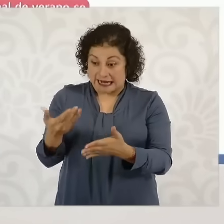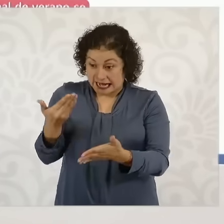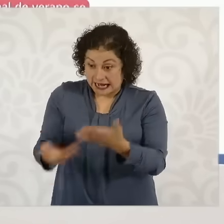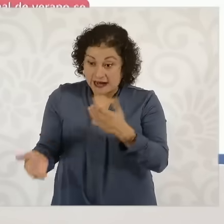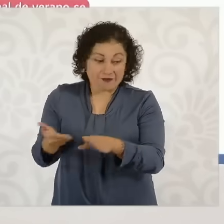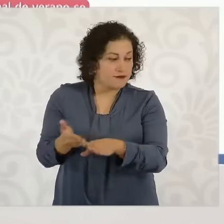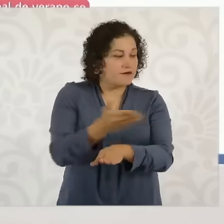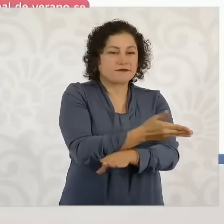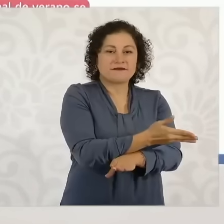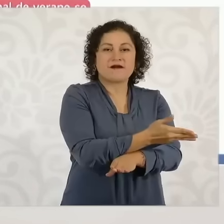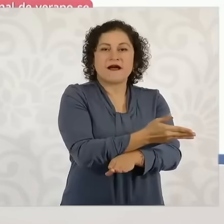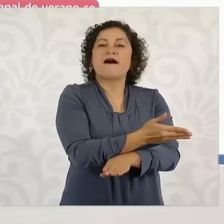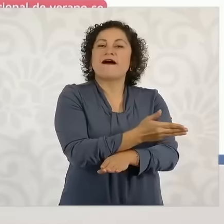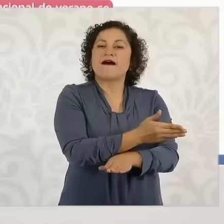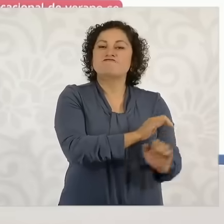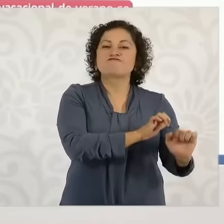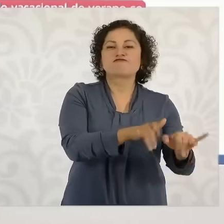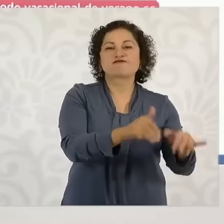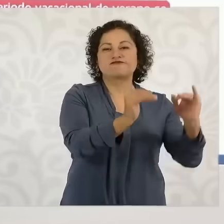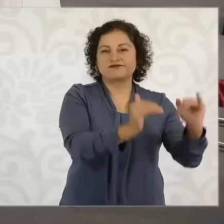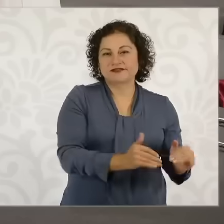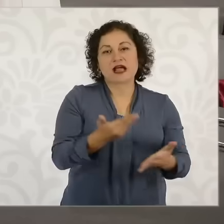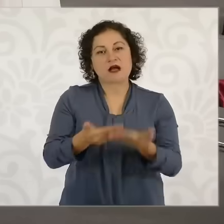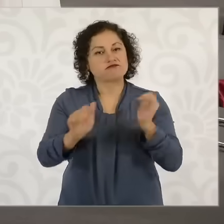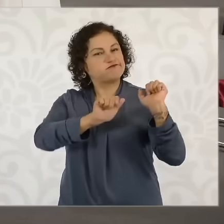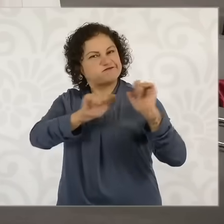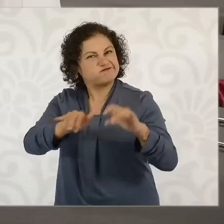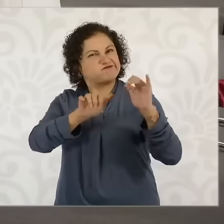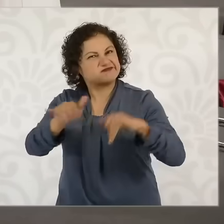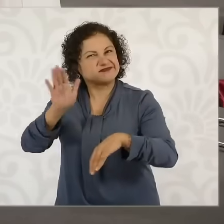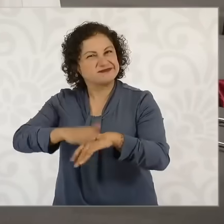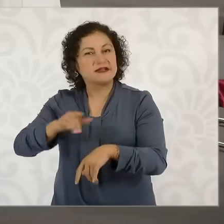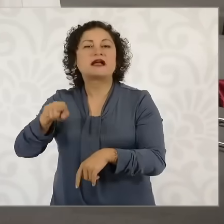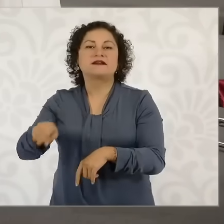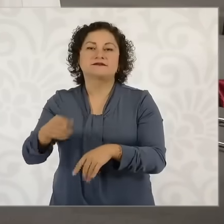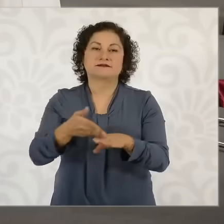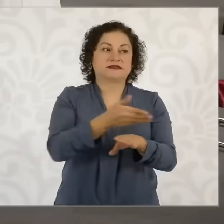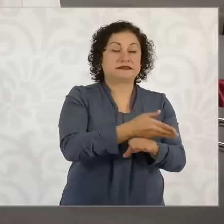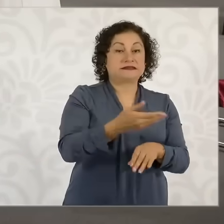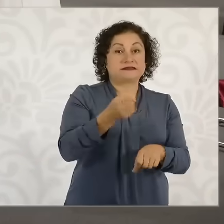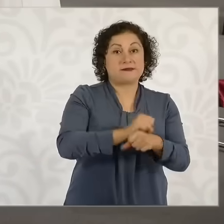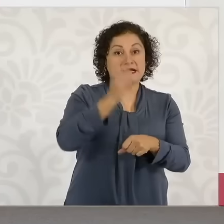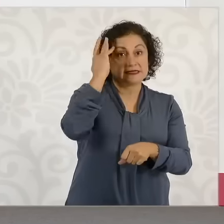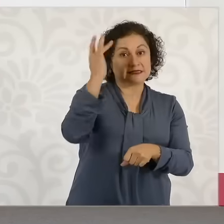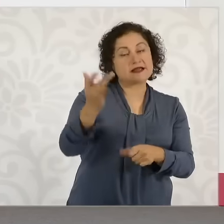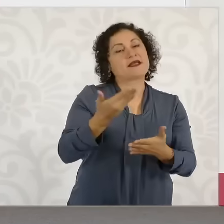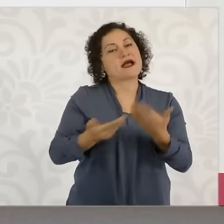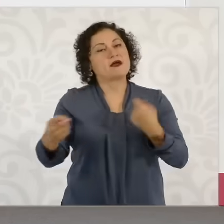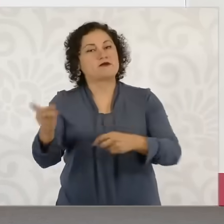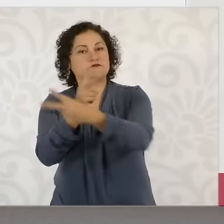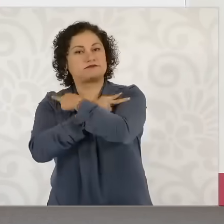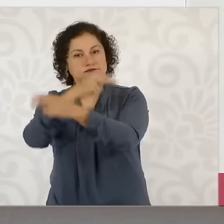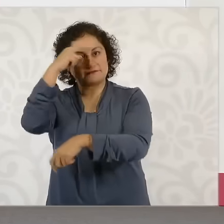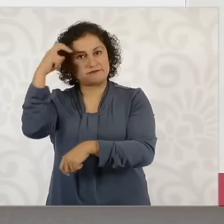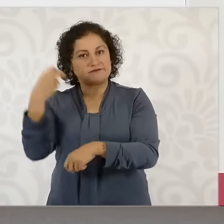un 9.4% la temporada vacacional de Semana Santa. Abrimos desde el 14 de abril cuatro rutas más, es